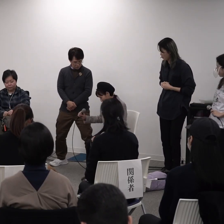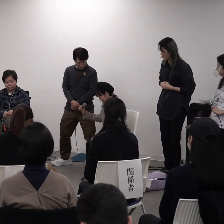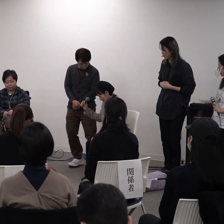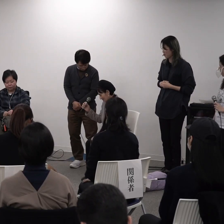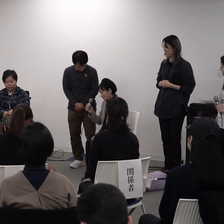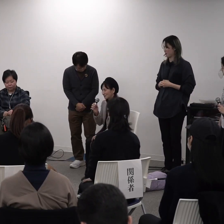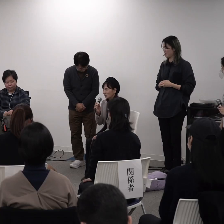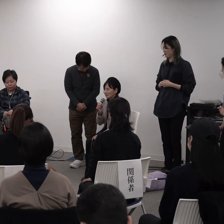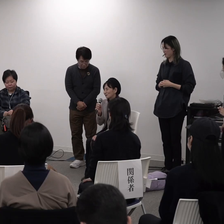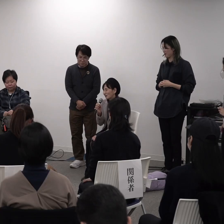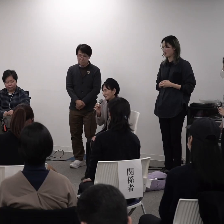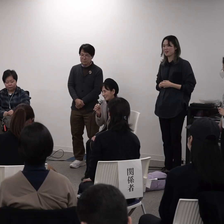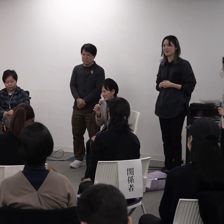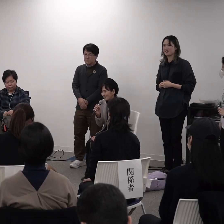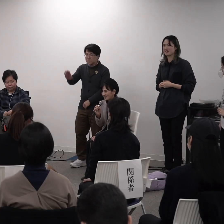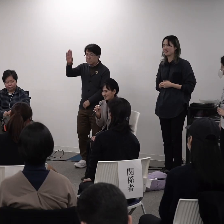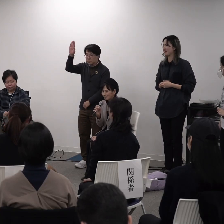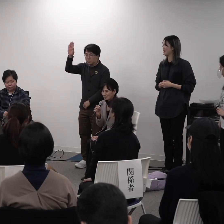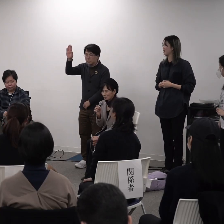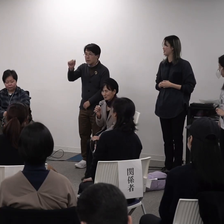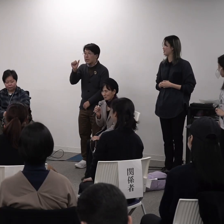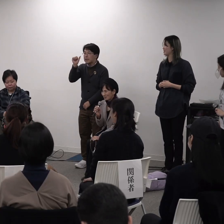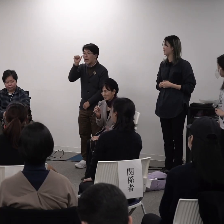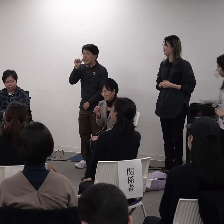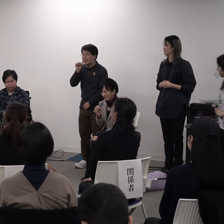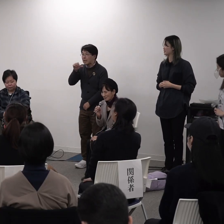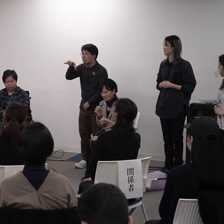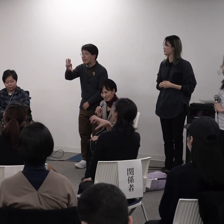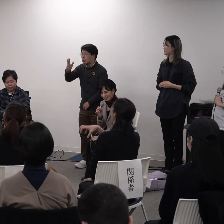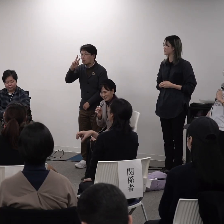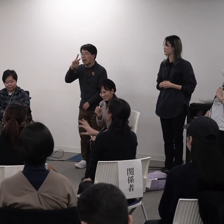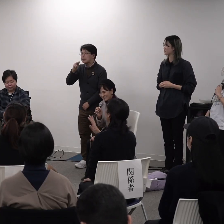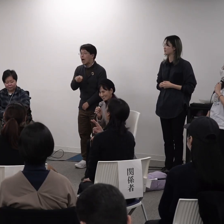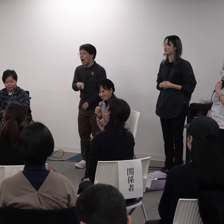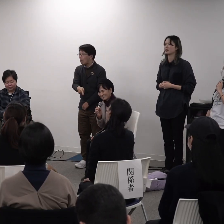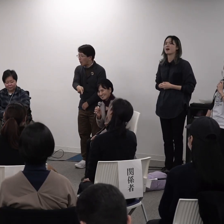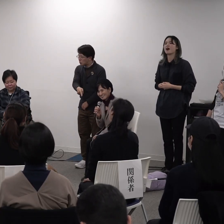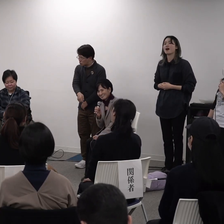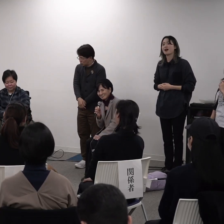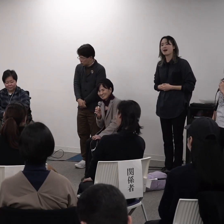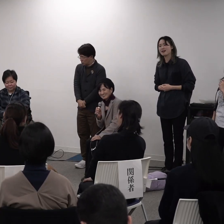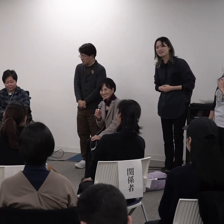セア）ベーチェルが慣れている場所でも間違いますね